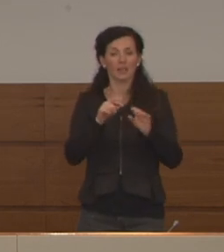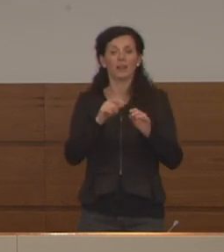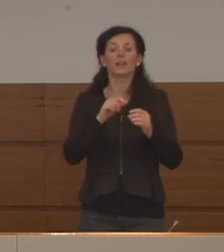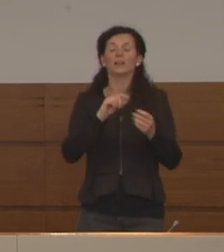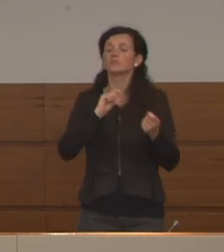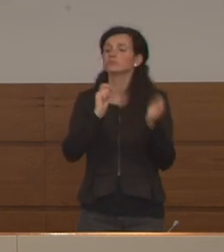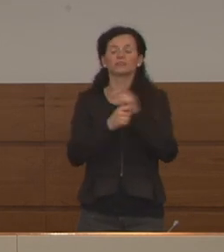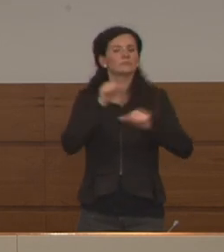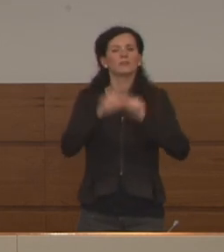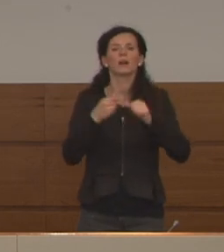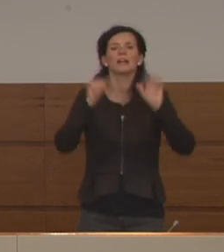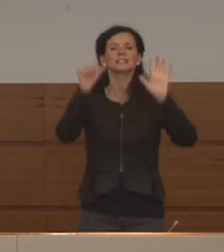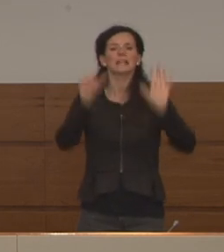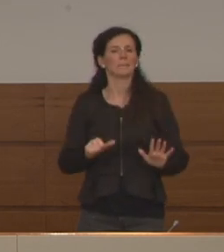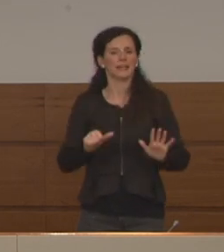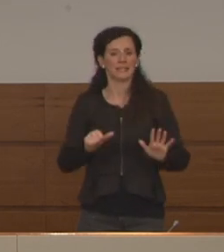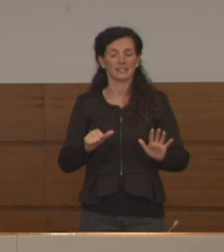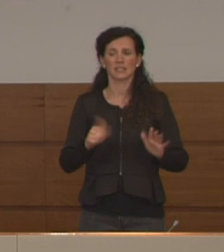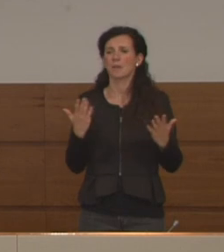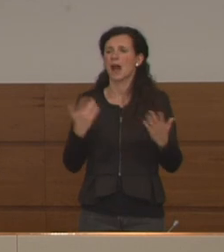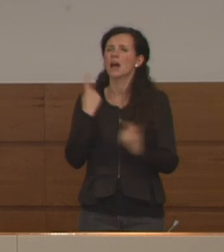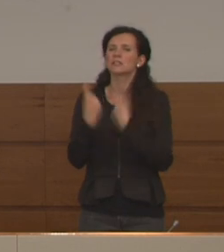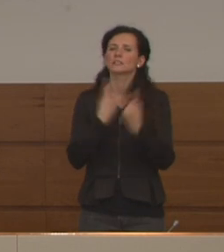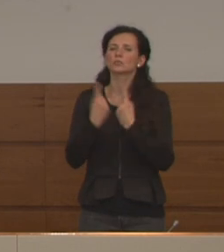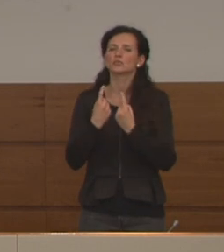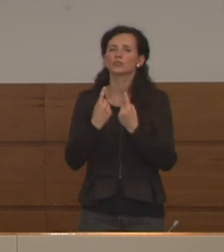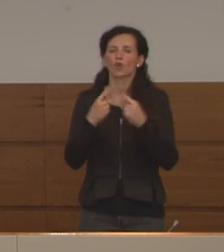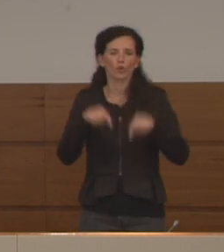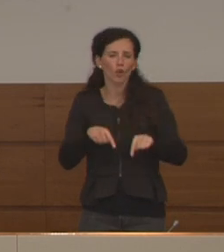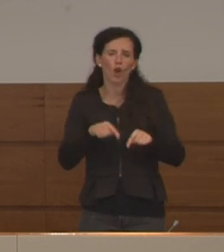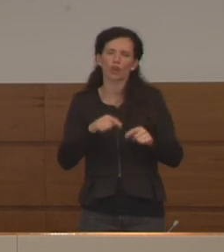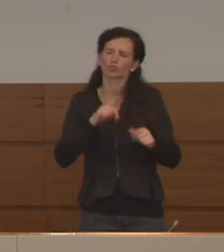Si apprendono diverse nozioni. Si capisce molto di più dell'andamento epidemico.